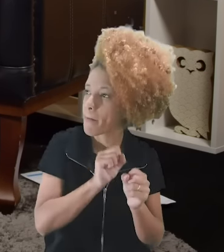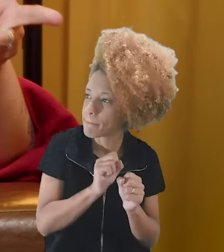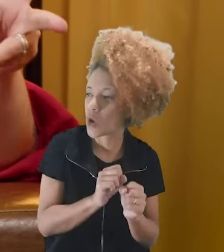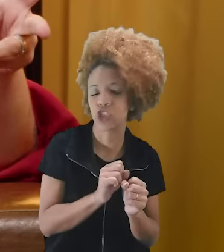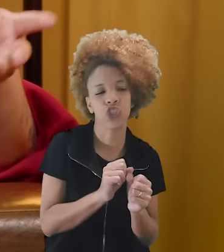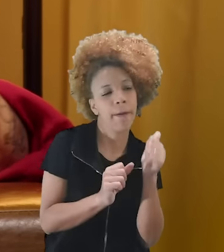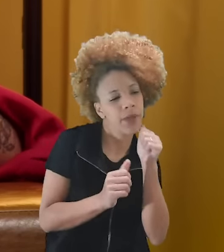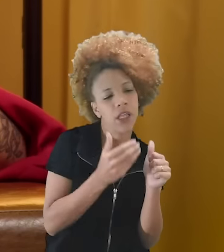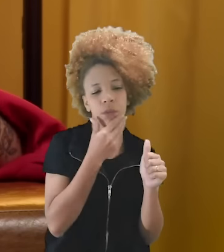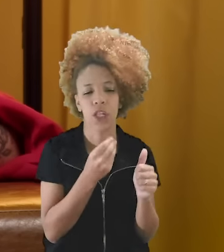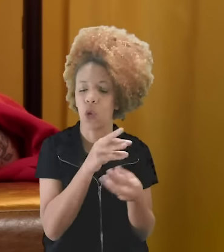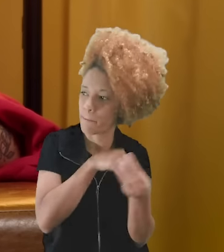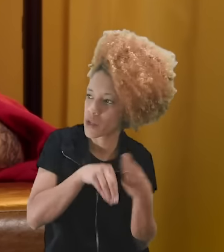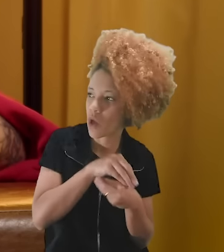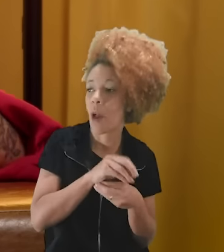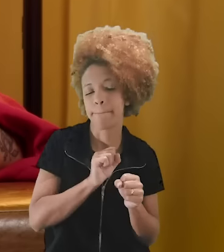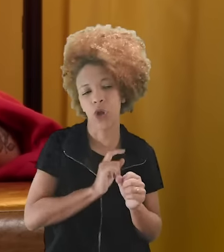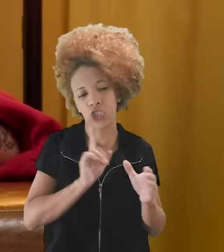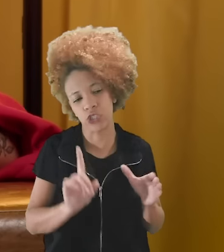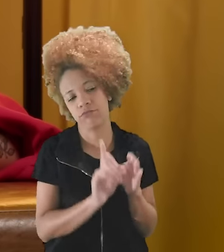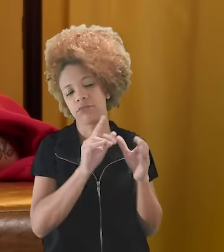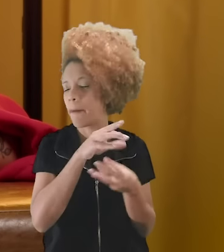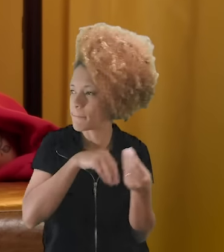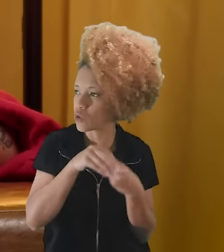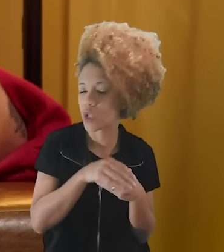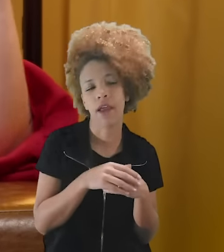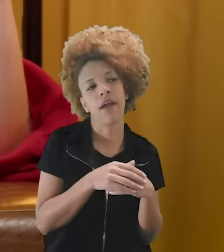pode jogar tanto o time feminino quanto masculino pode ter uma menina também numa equipe masculina